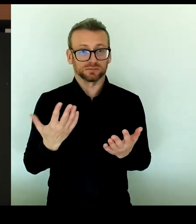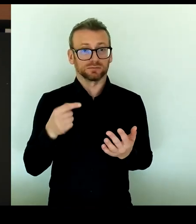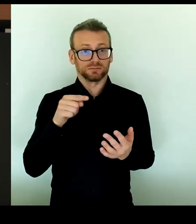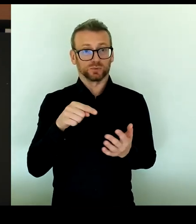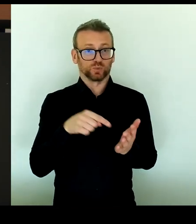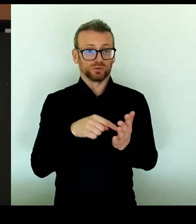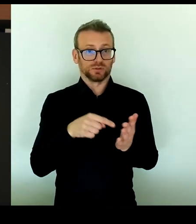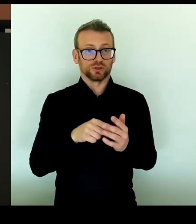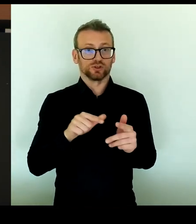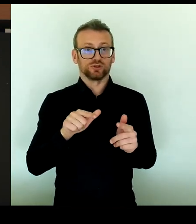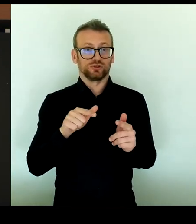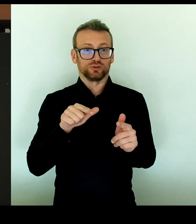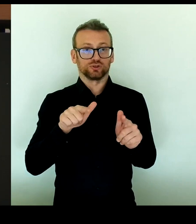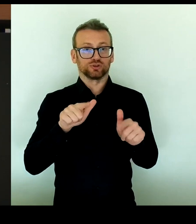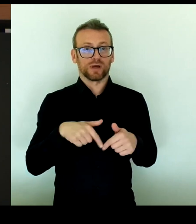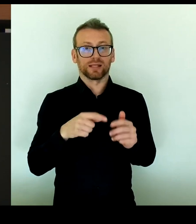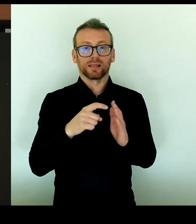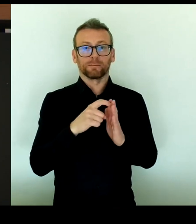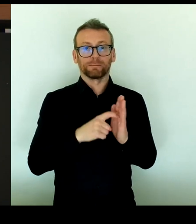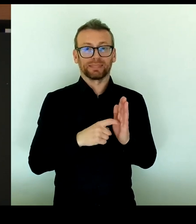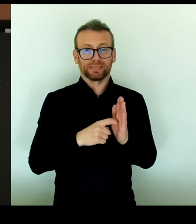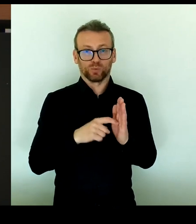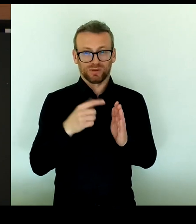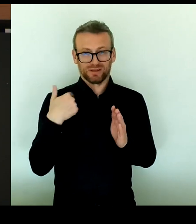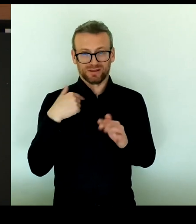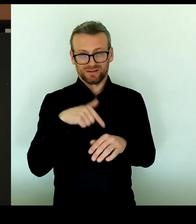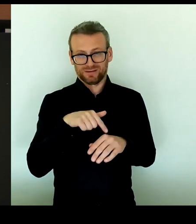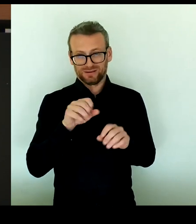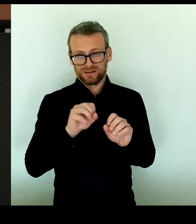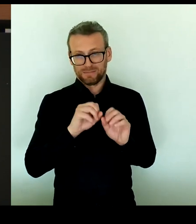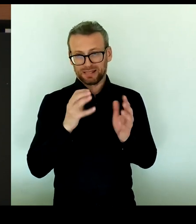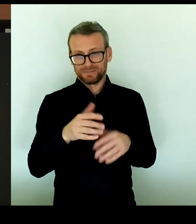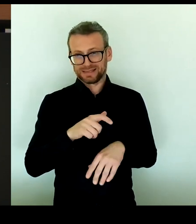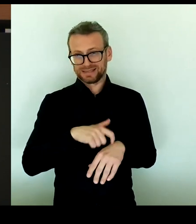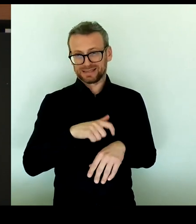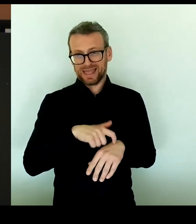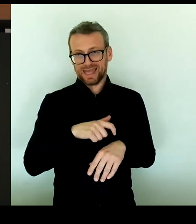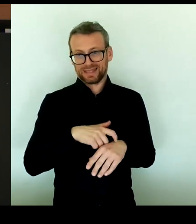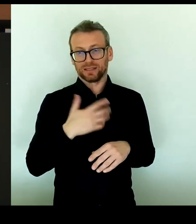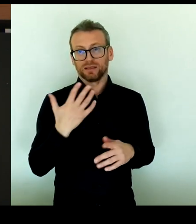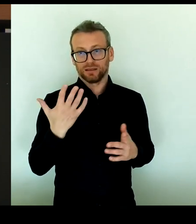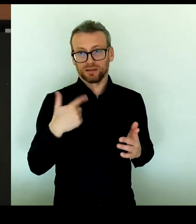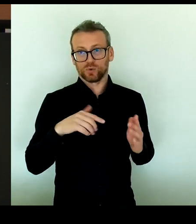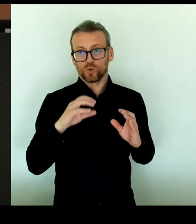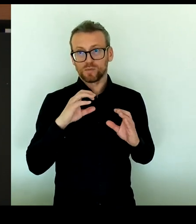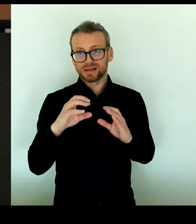auch daran erinnert ihre Arbeitsbeziehungen im Sinne des gemeinsamen Ziels auf mehr Räume,